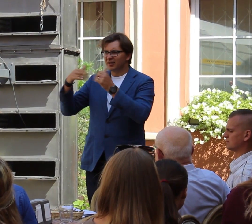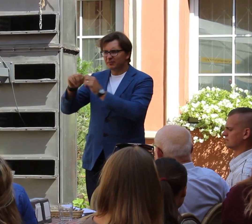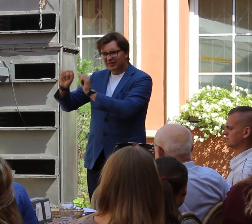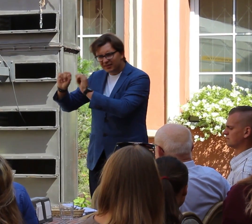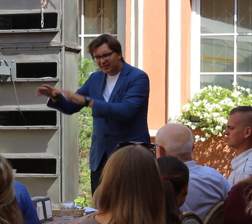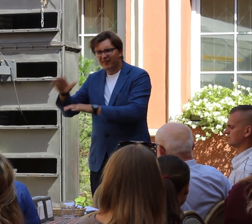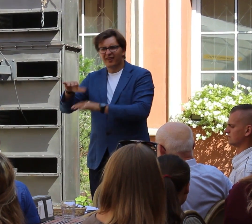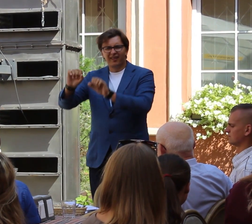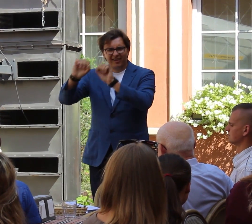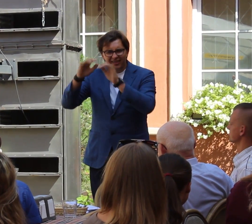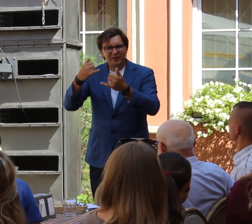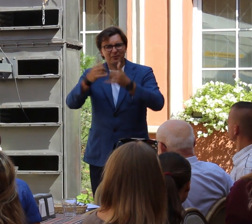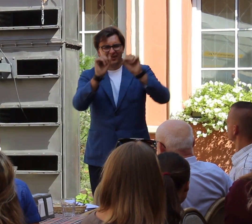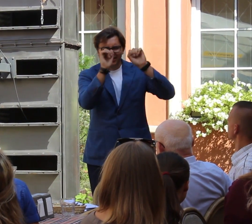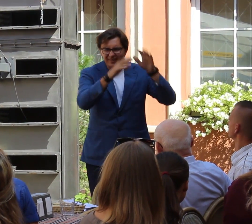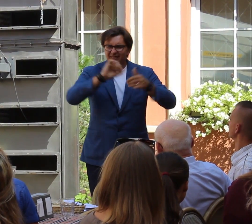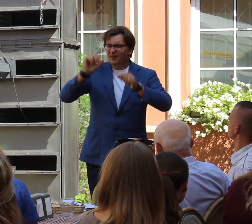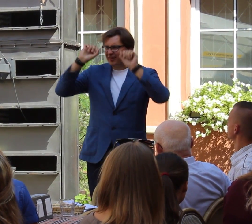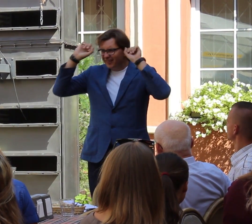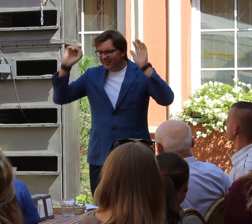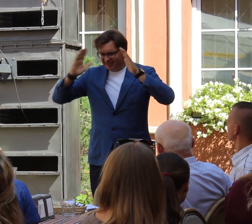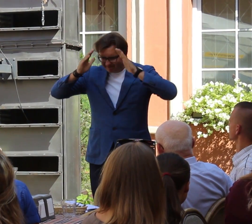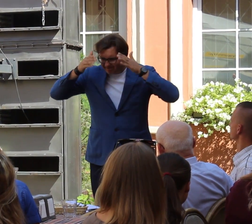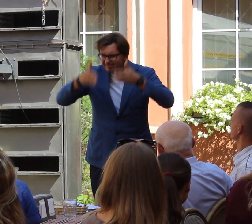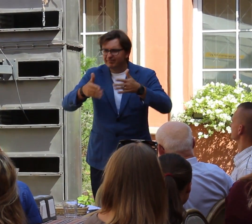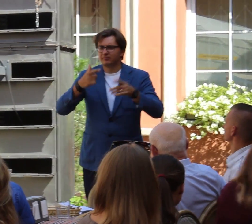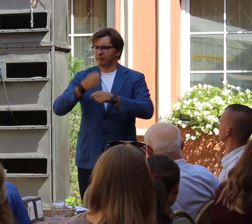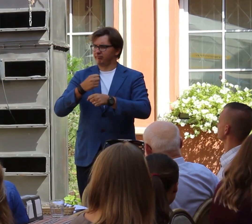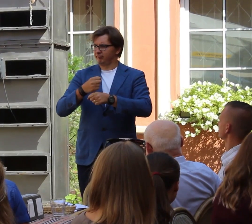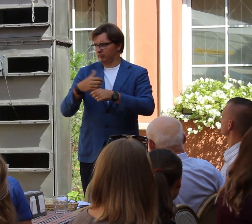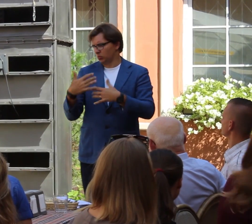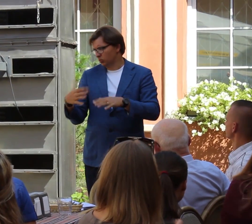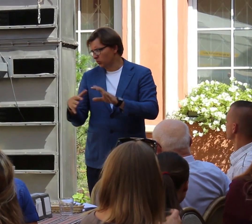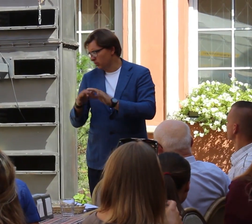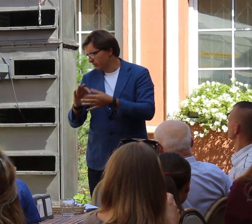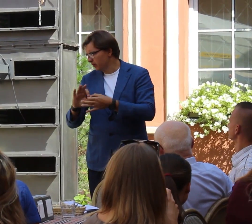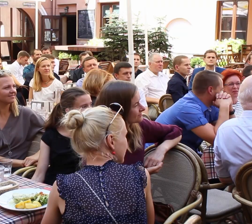Palikote šeimas, vaikus, mylimuosius ir draugus. Viską atidėjote į šoną ir susikaupėte darbui, nes olimpiada - išties didelis įvykis.